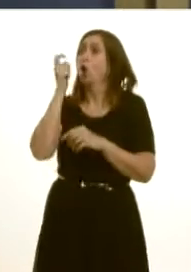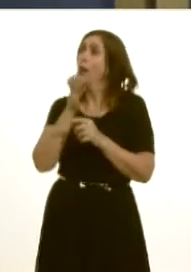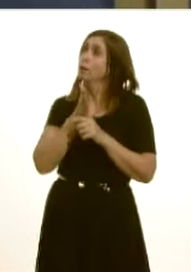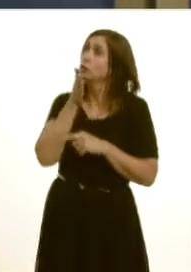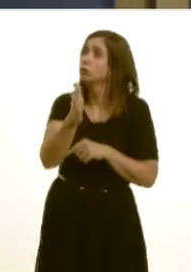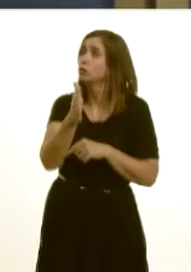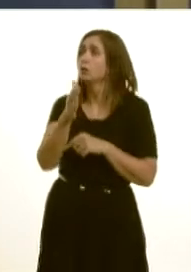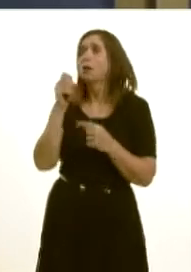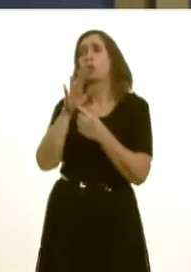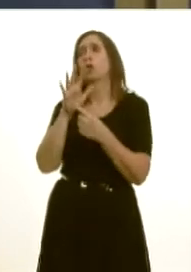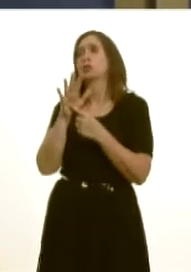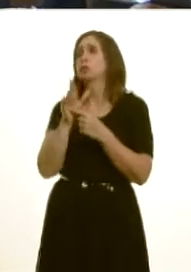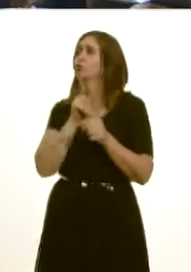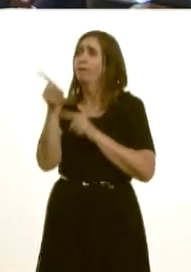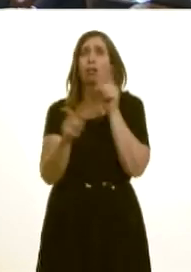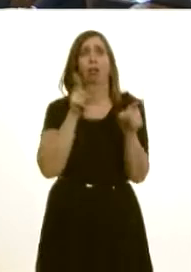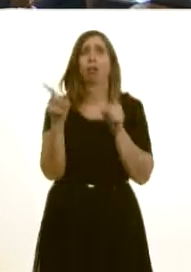bod hwn bellach yn nod cenedlaethol, onid yw?